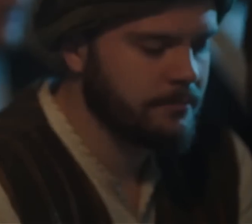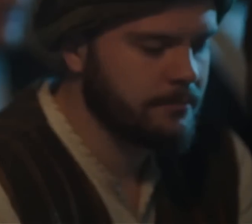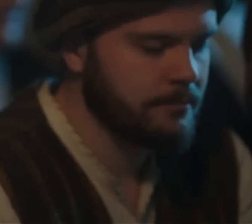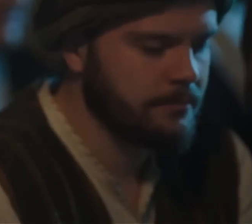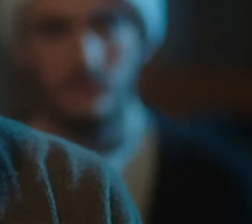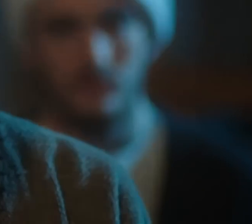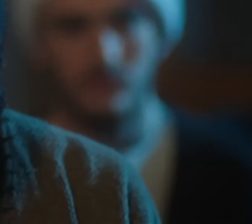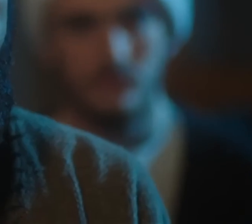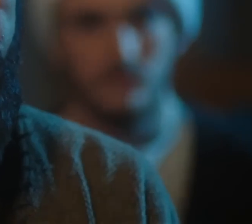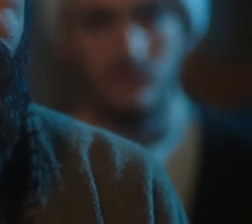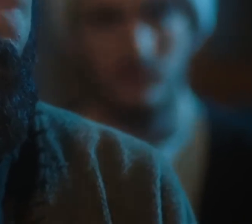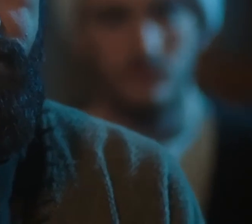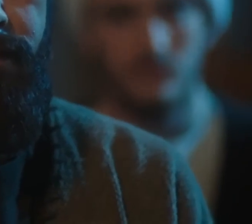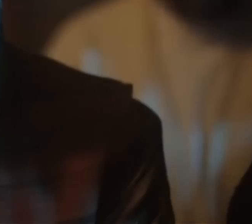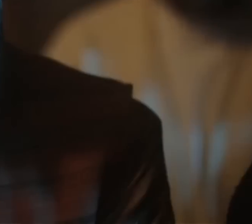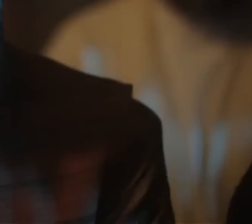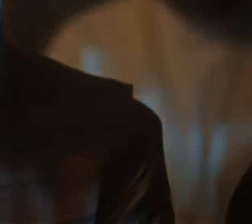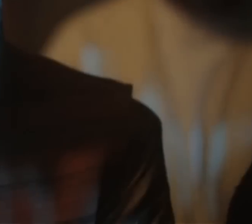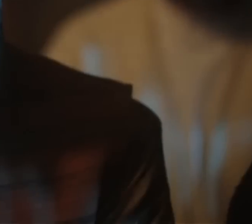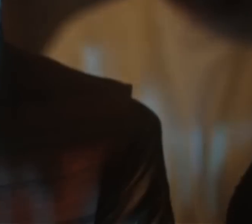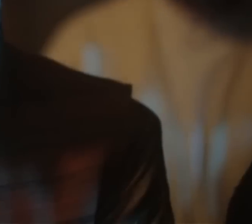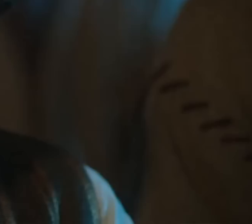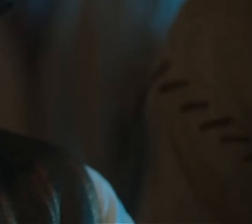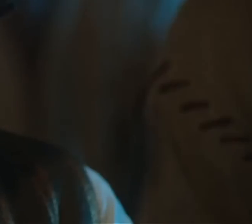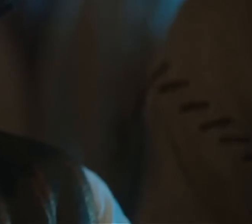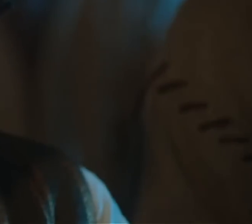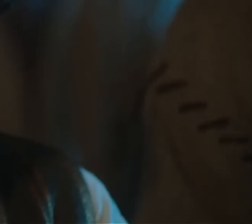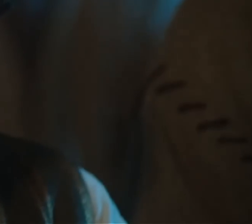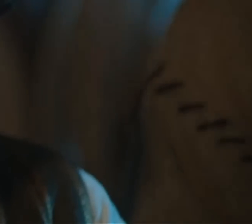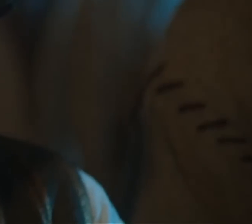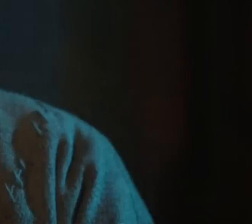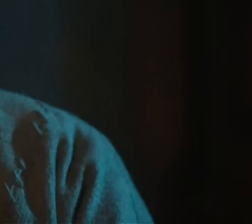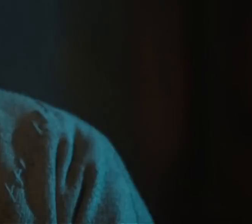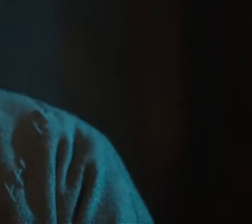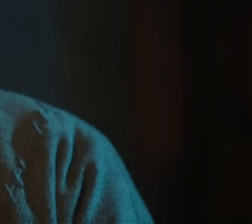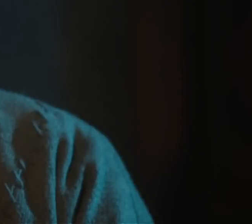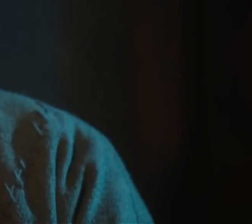"Ve kalü semi'na ve eta'na gufraneke Rabbena ve ileykel'masir"